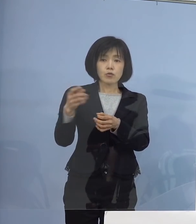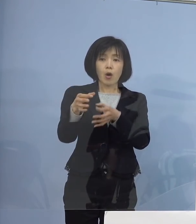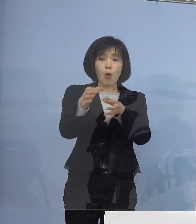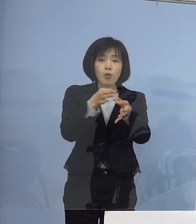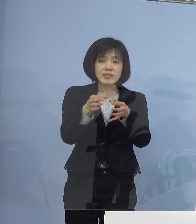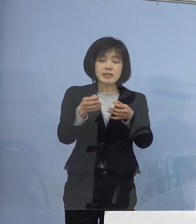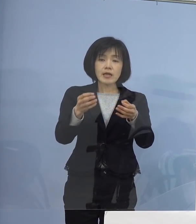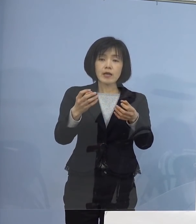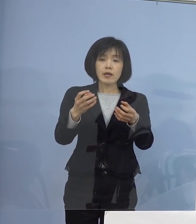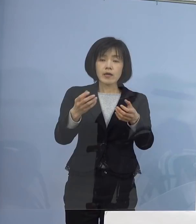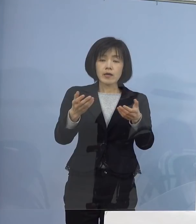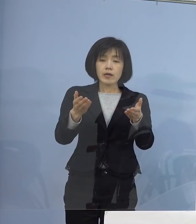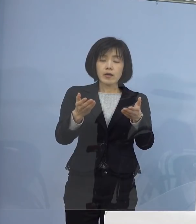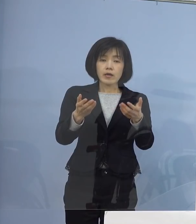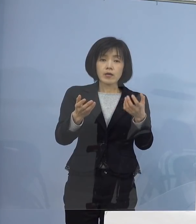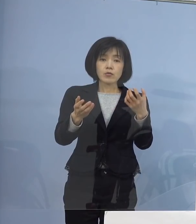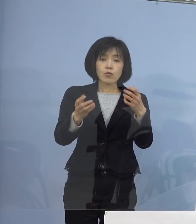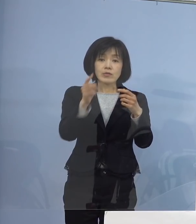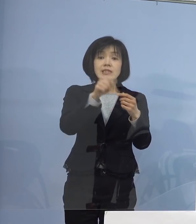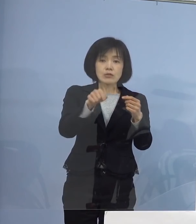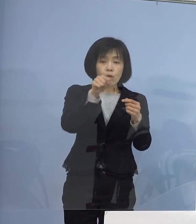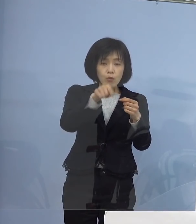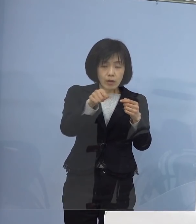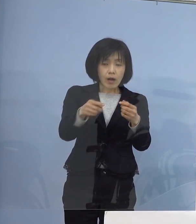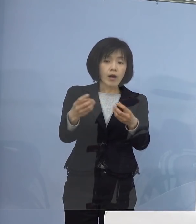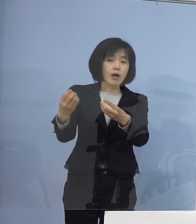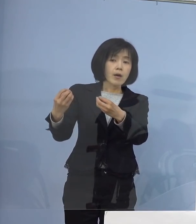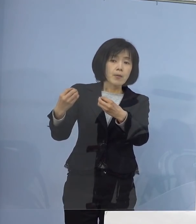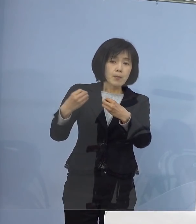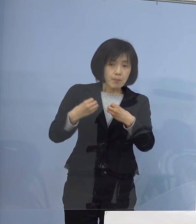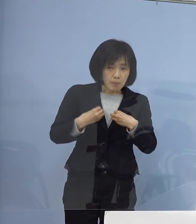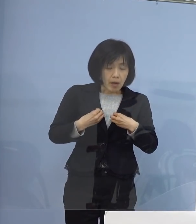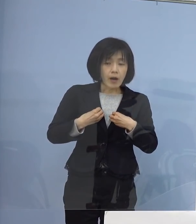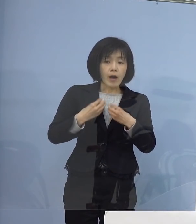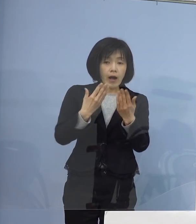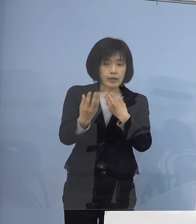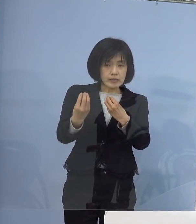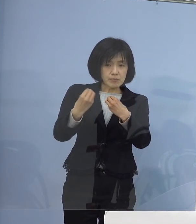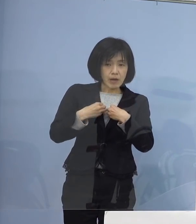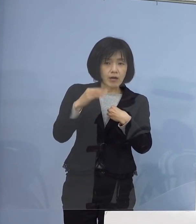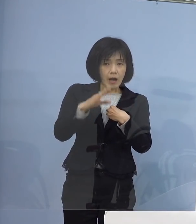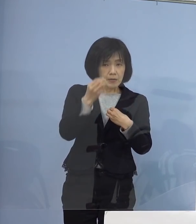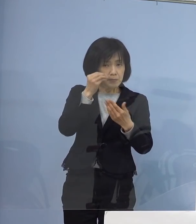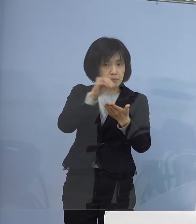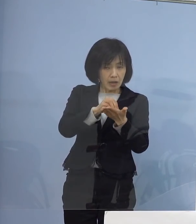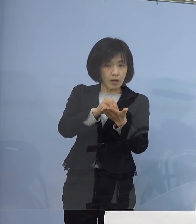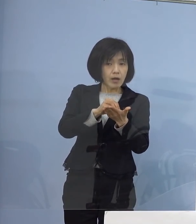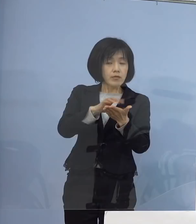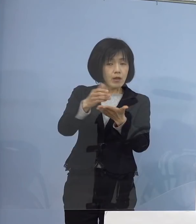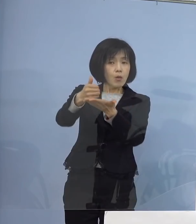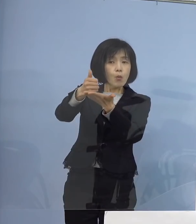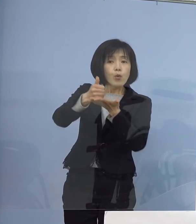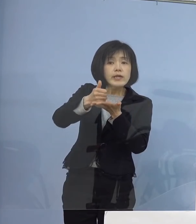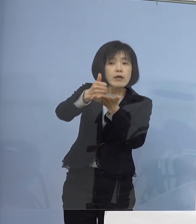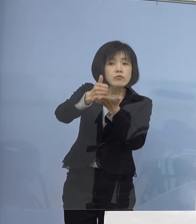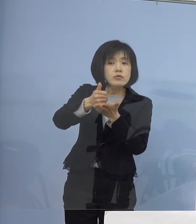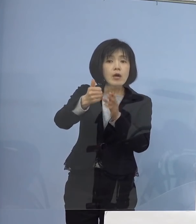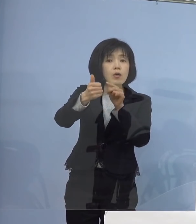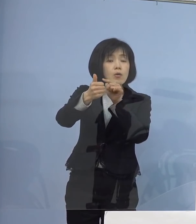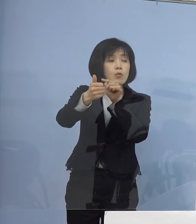この方が陽性になったという事実を申し上げて それからお客さんは確かにそのままですよね